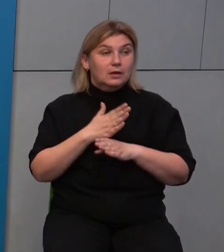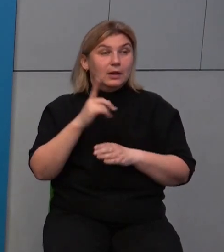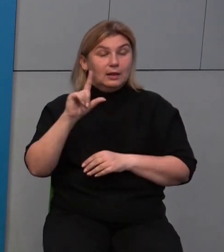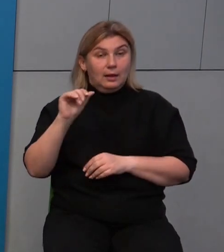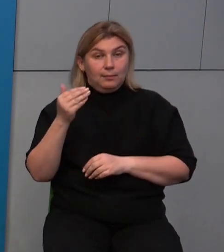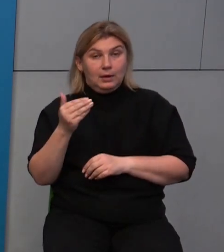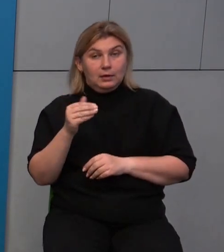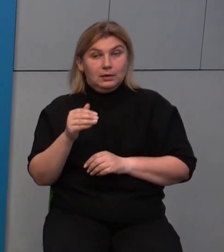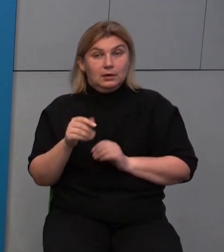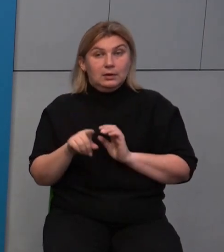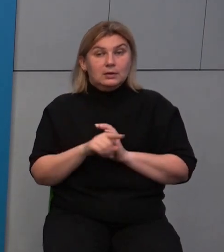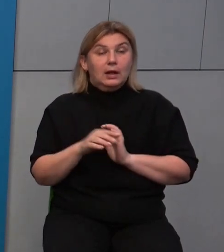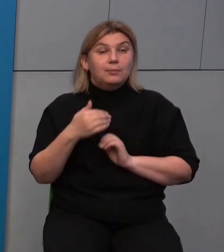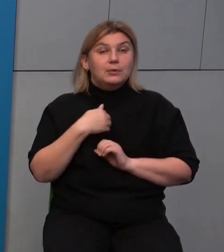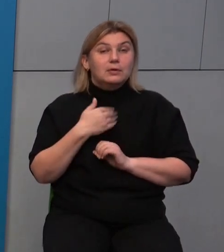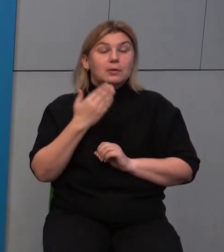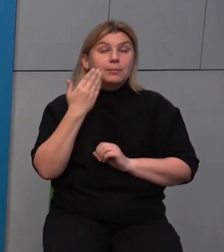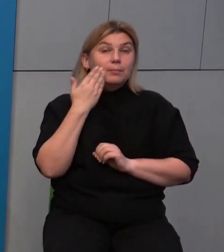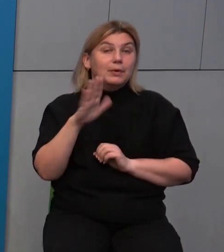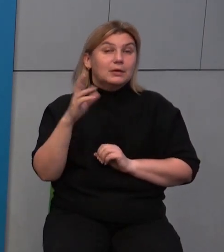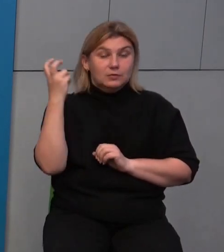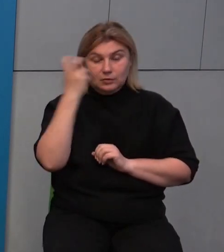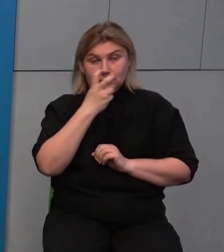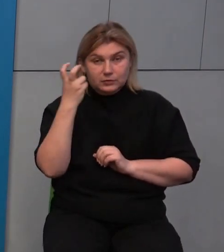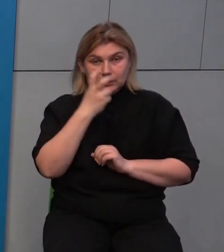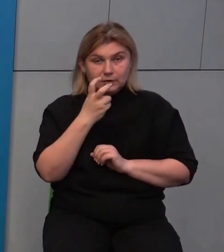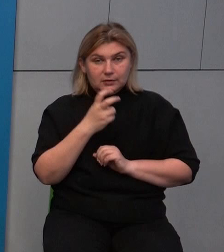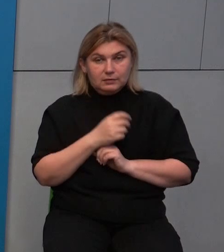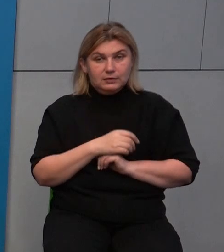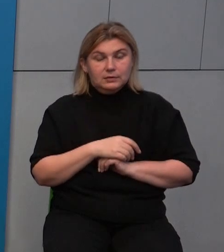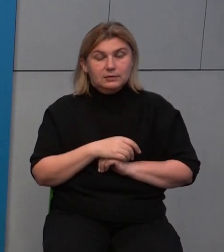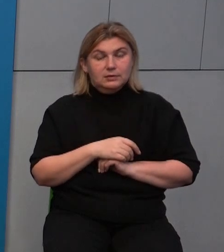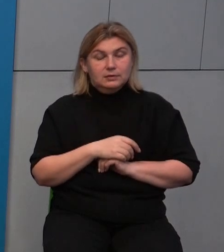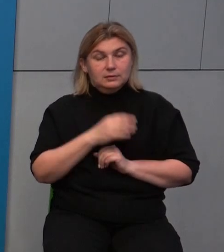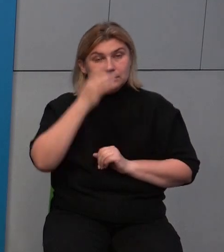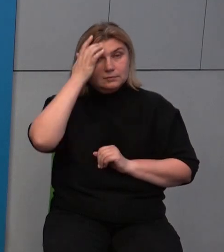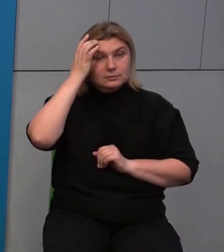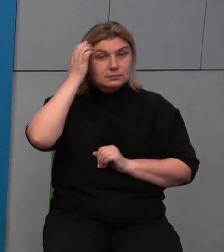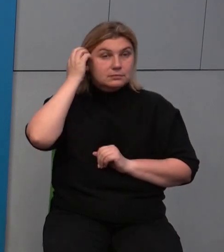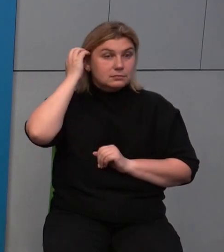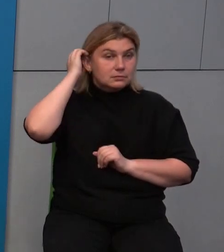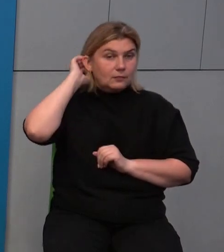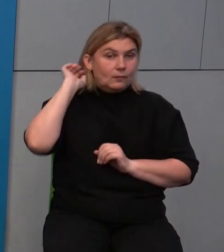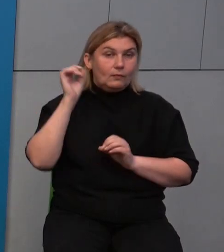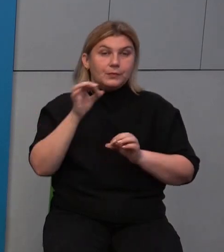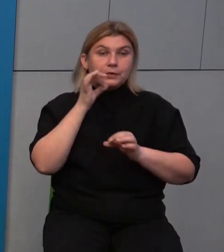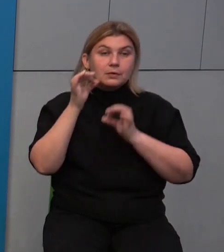Dla mnie to było bardzo ciekawe, że ten opis